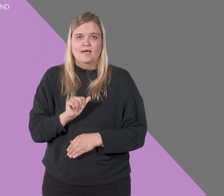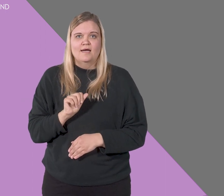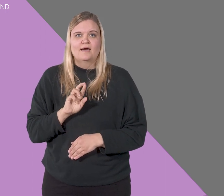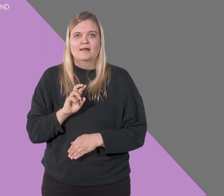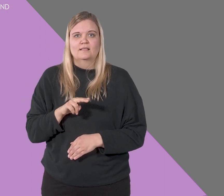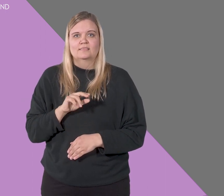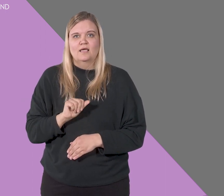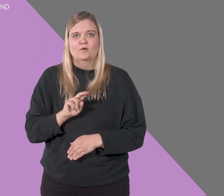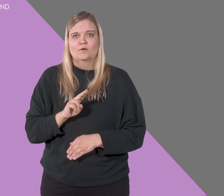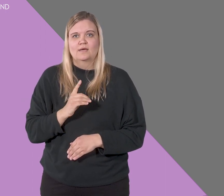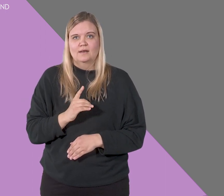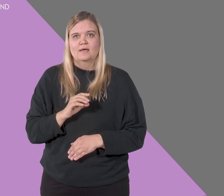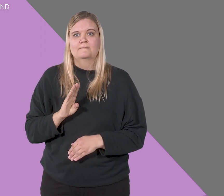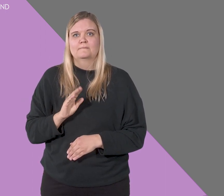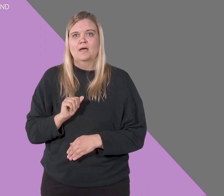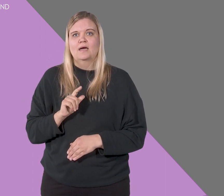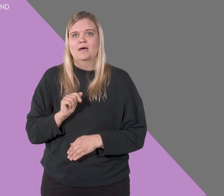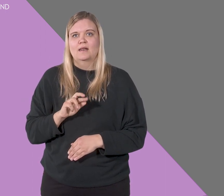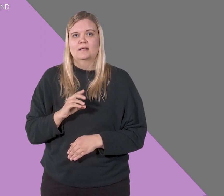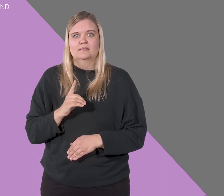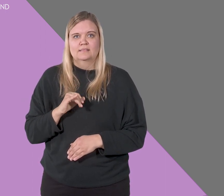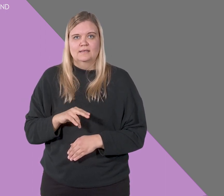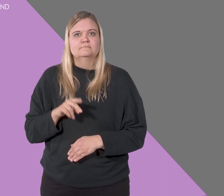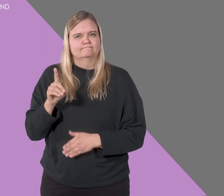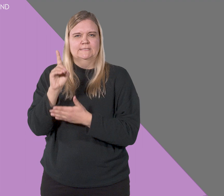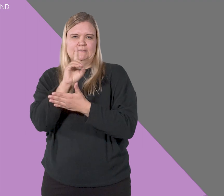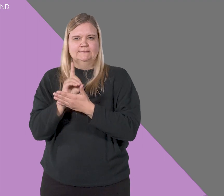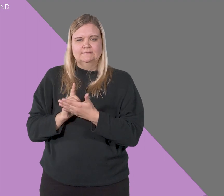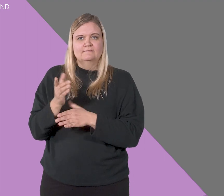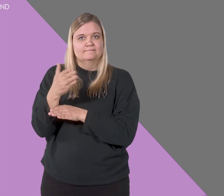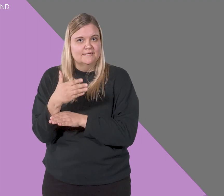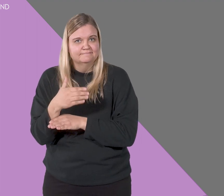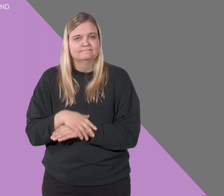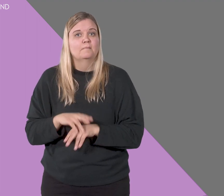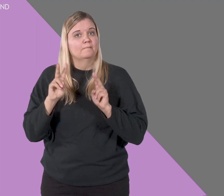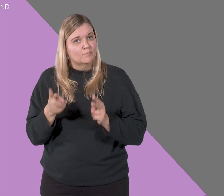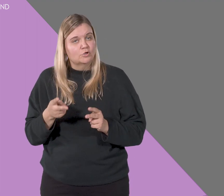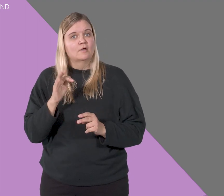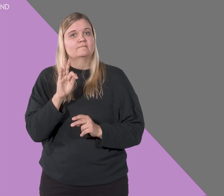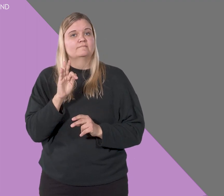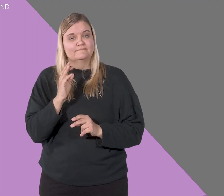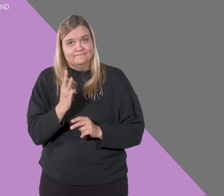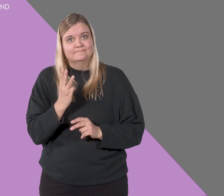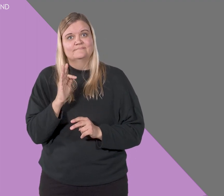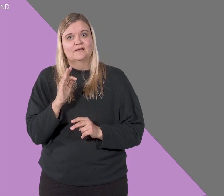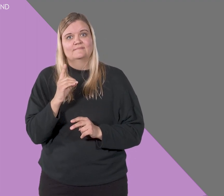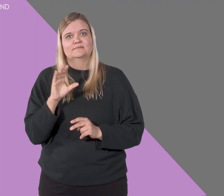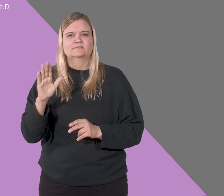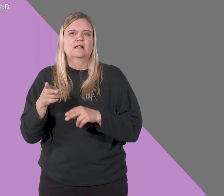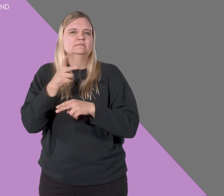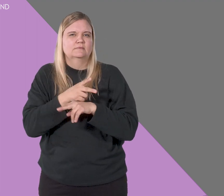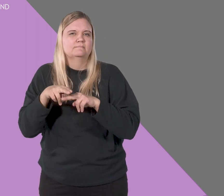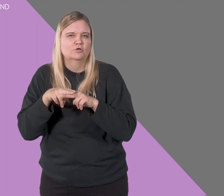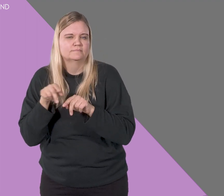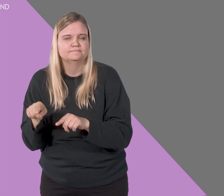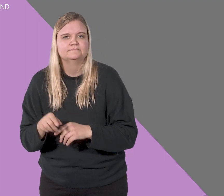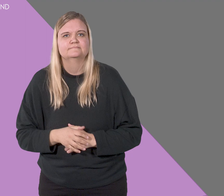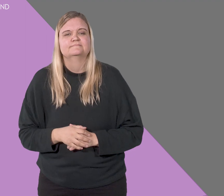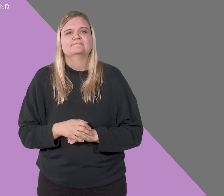Arnaud Balardin och om WFD:s kommande extra generalförsamling.